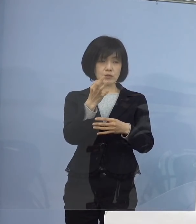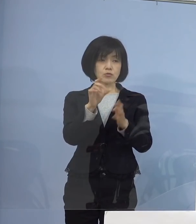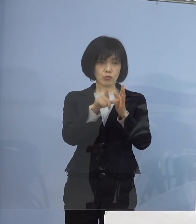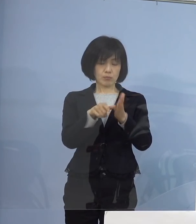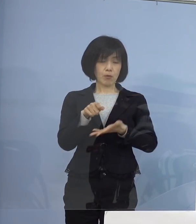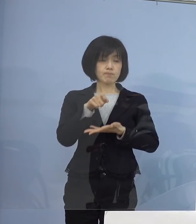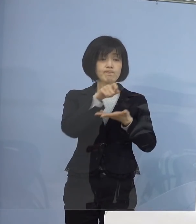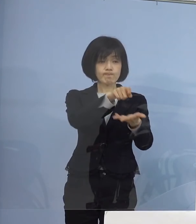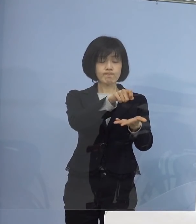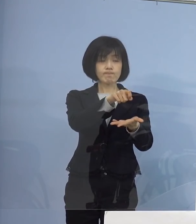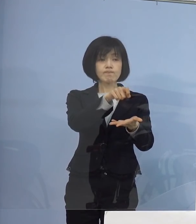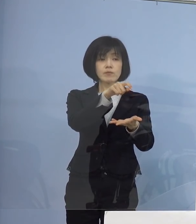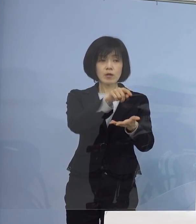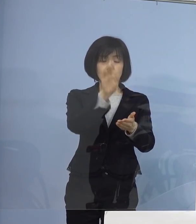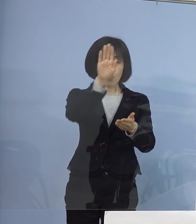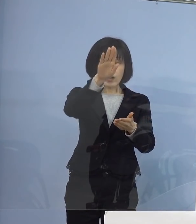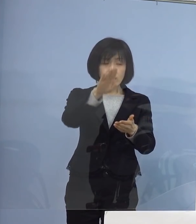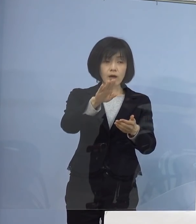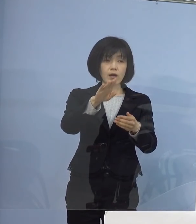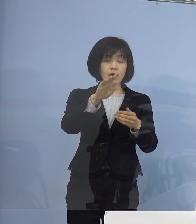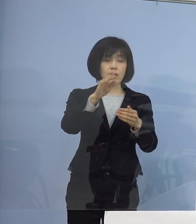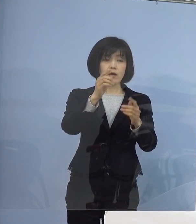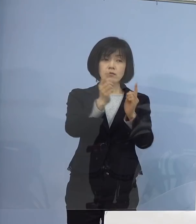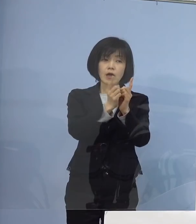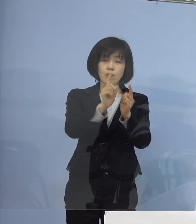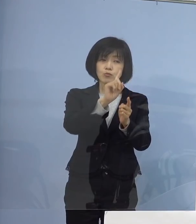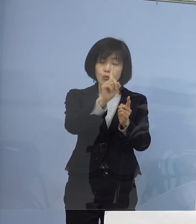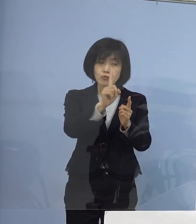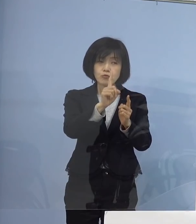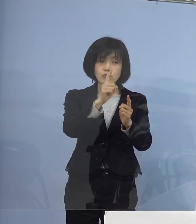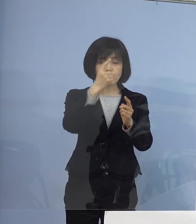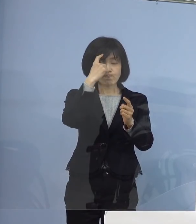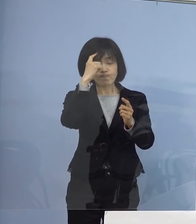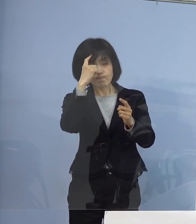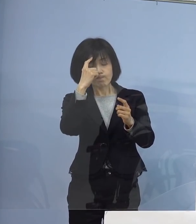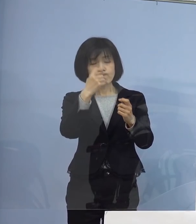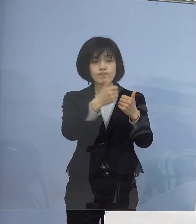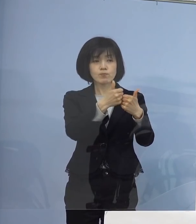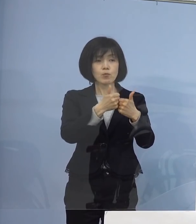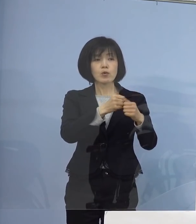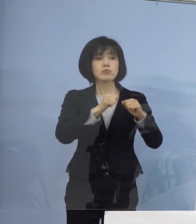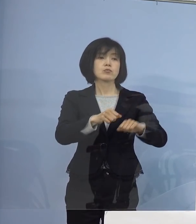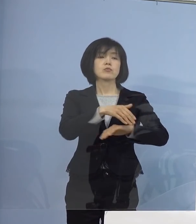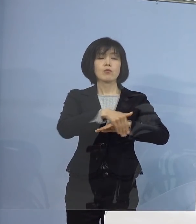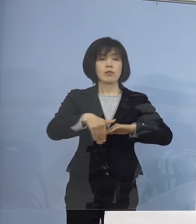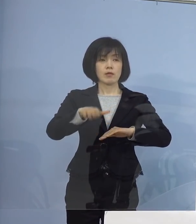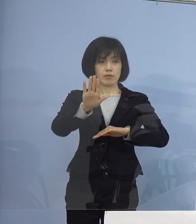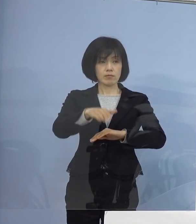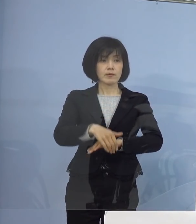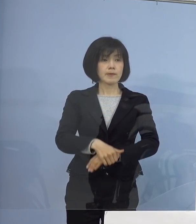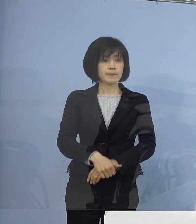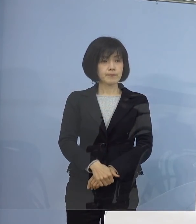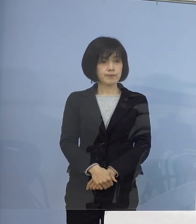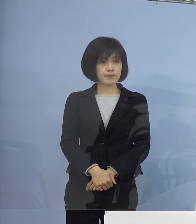これまでと違う対応をしっかりとさせていただければと このように考えています